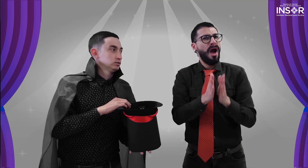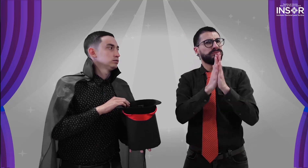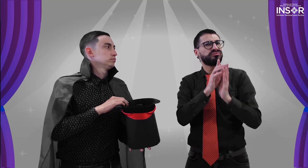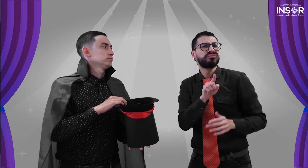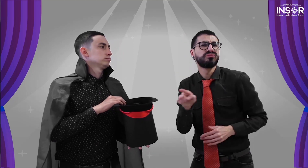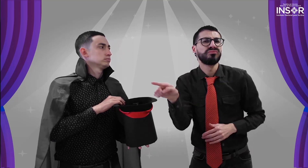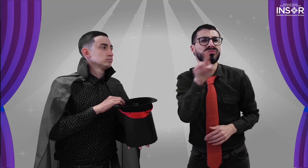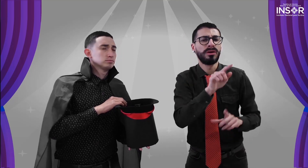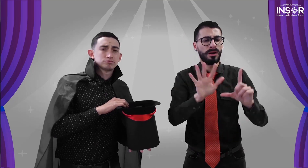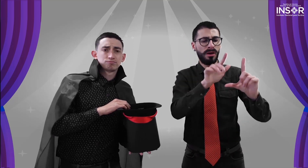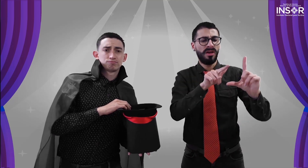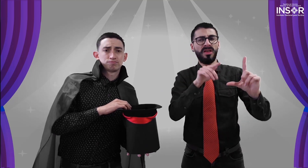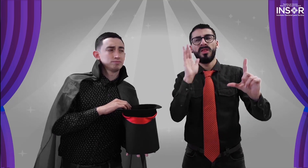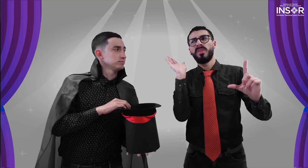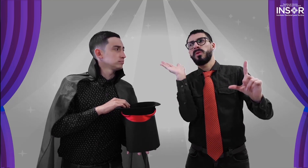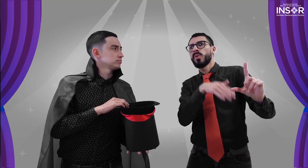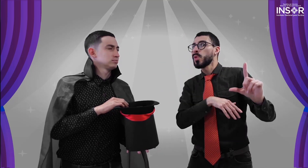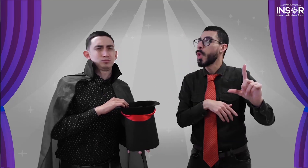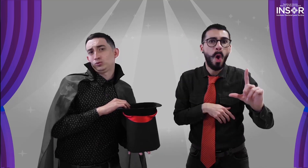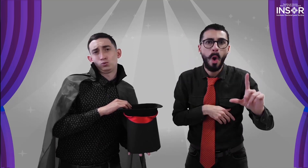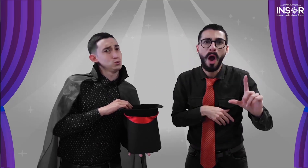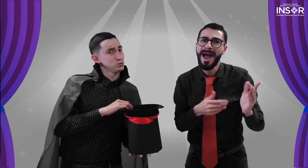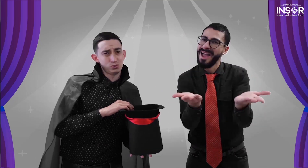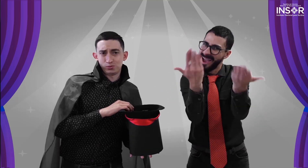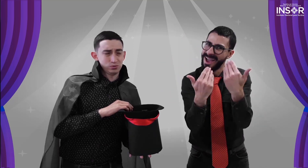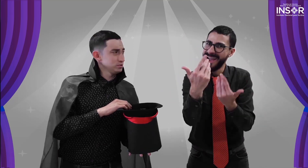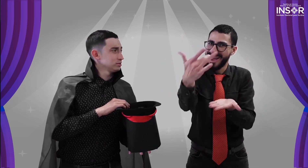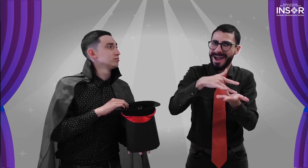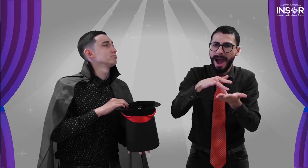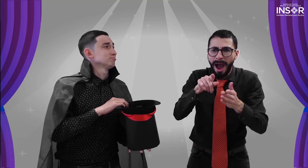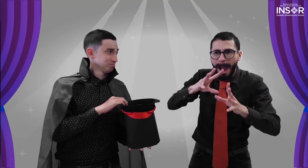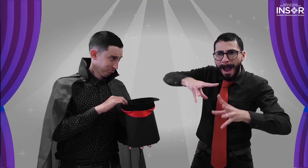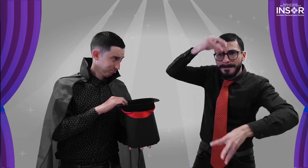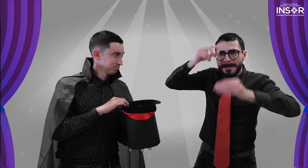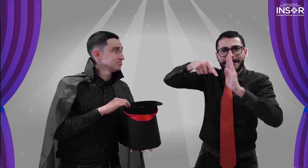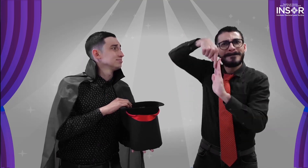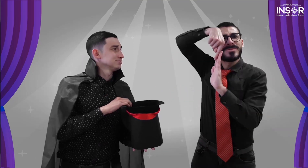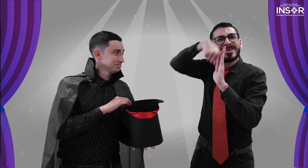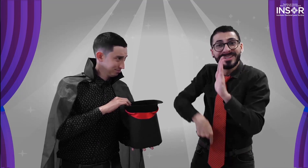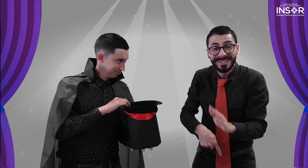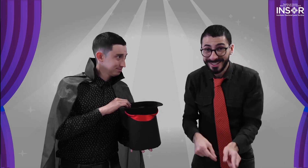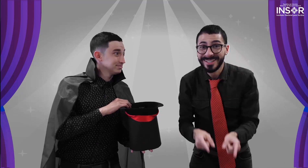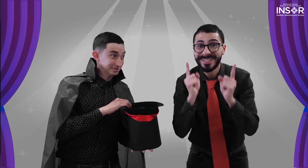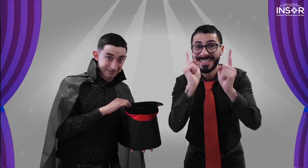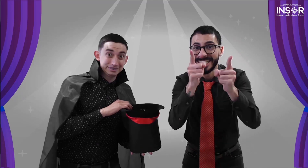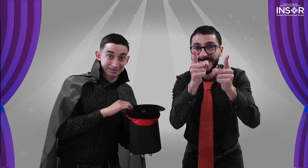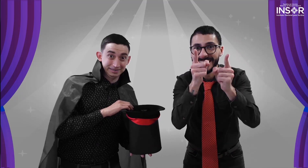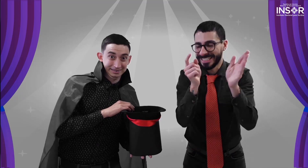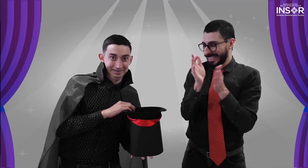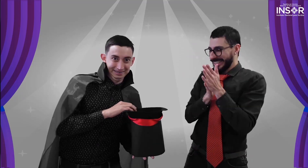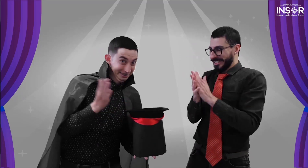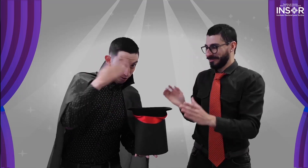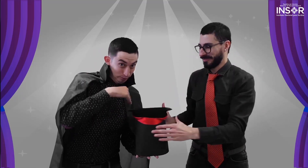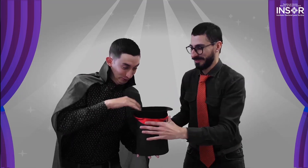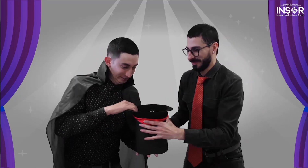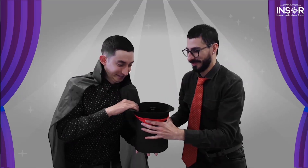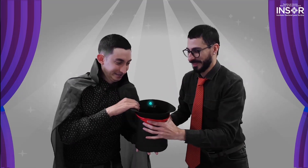Espero que no se pierdan nuestro próximo encuentro, están invitados a aprender y profundizar del tema. ¡Vamos!